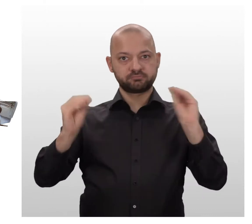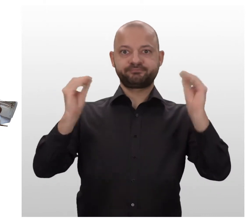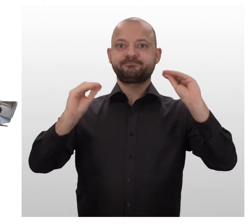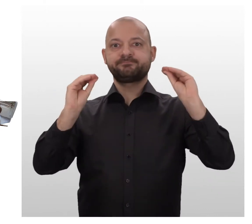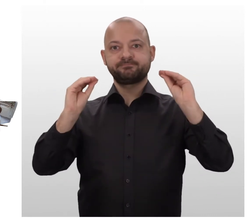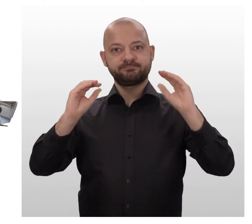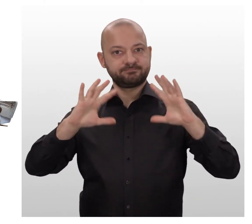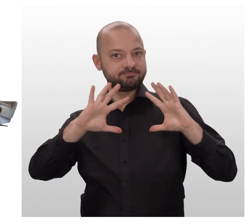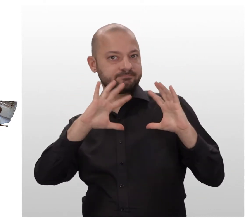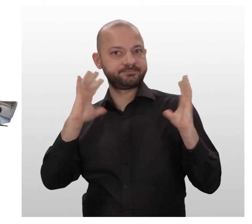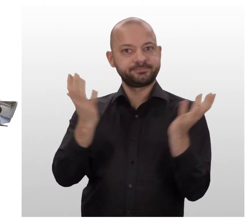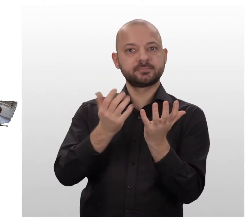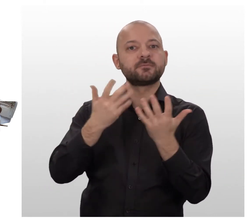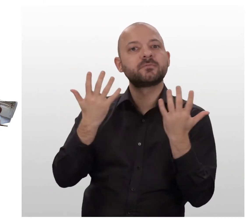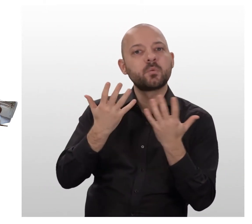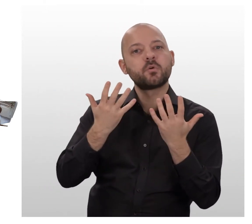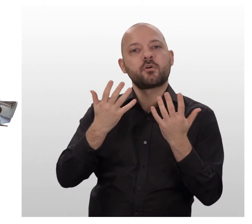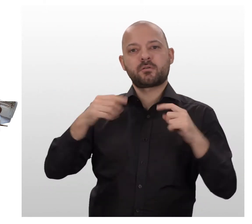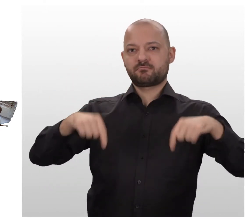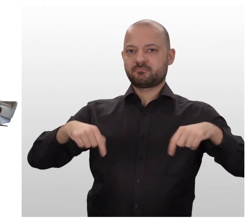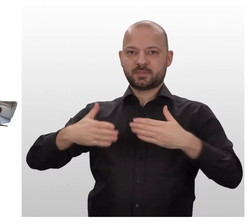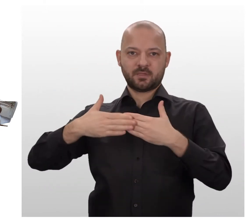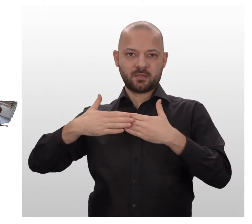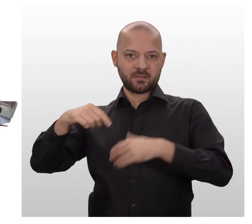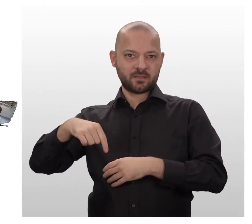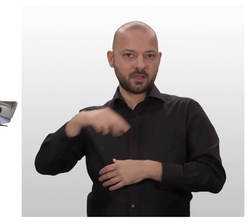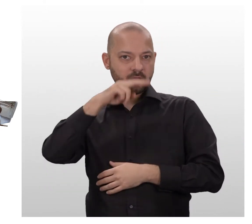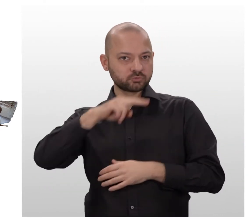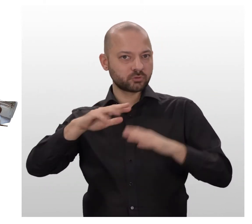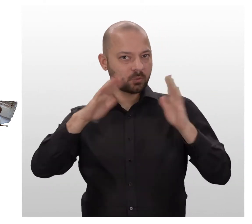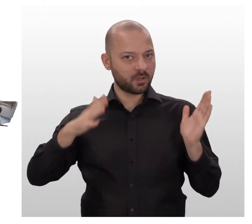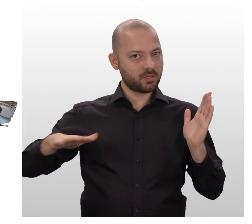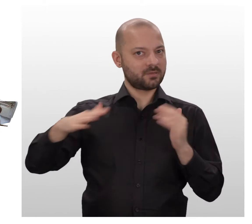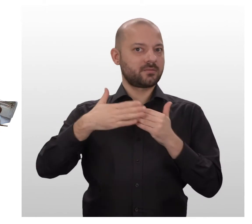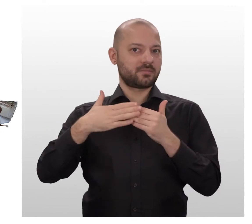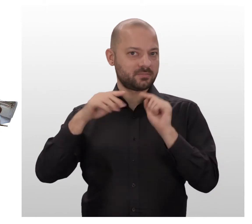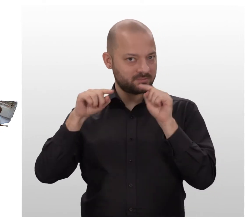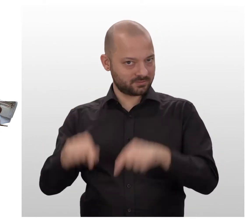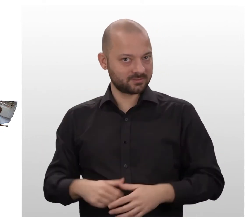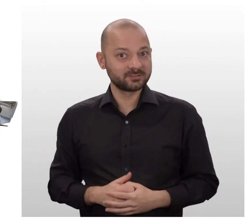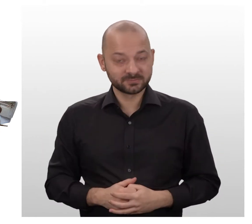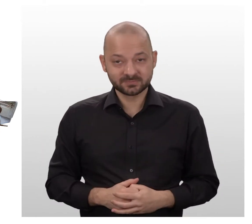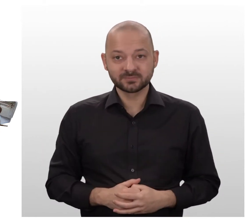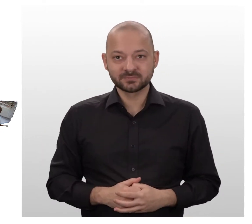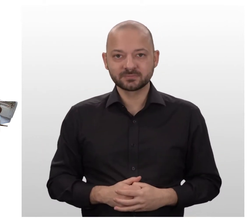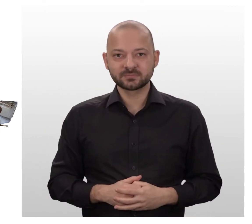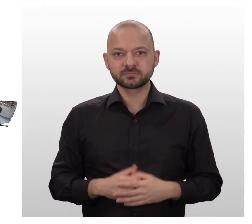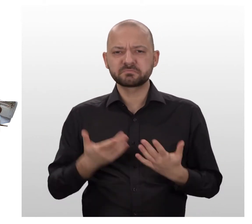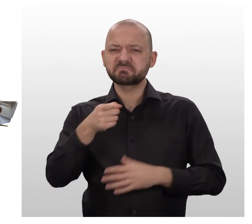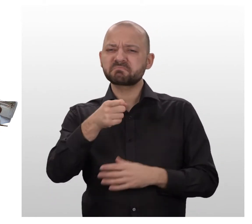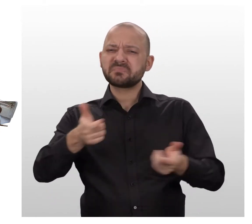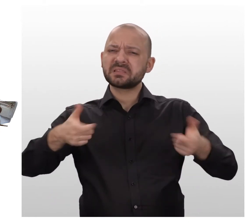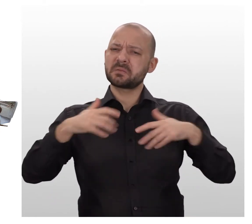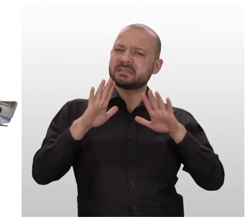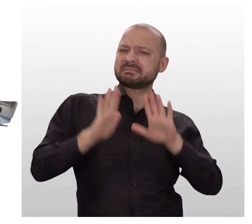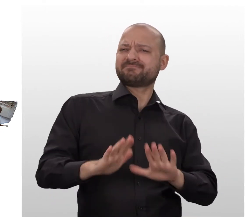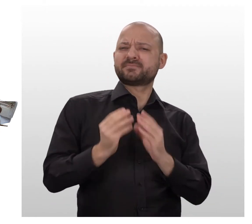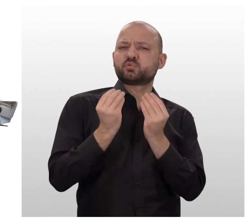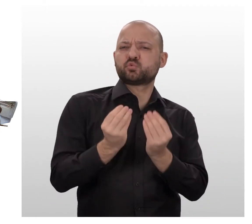Die Endmontage erfolgt in der Nähe der Ausstellungshalle.